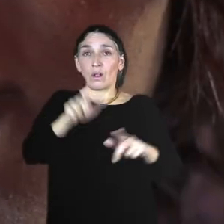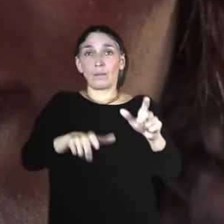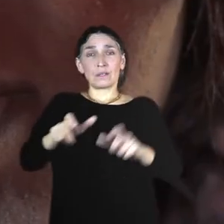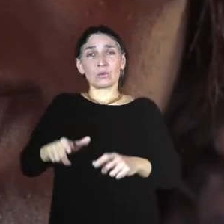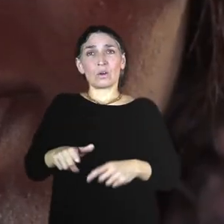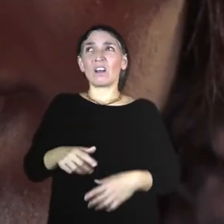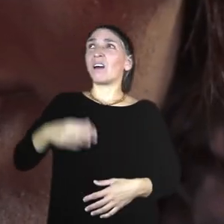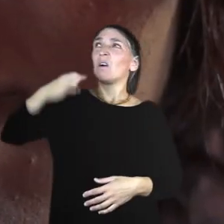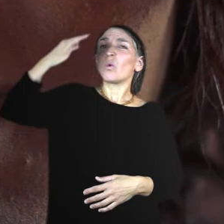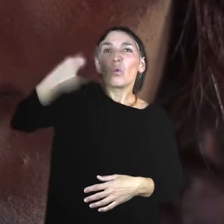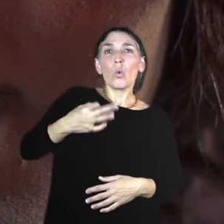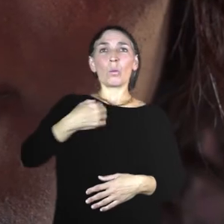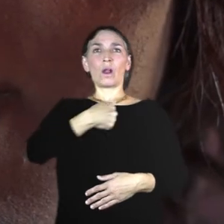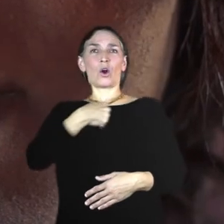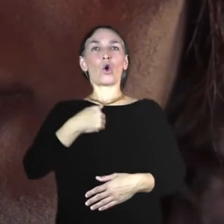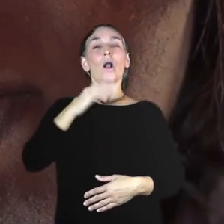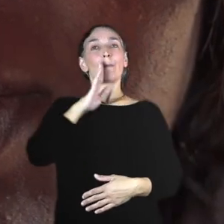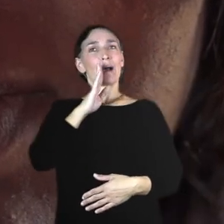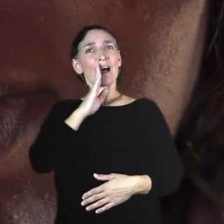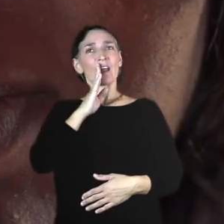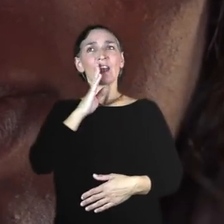Cumpliendo con nuestro rol de madre y de esposa.